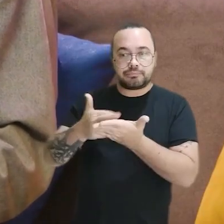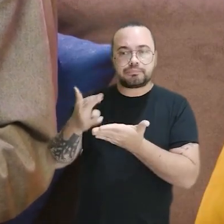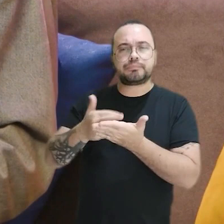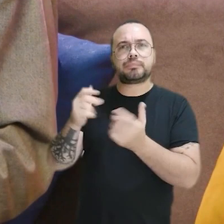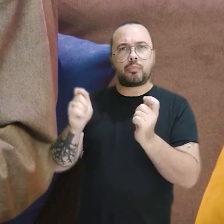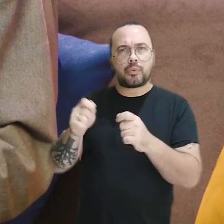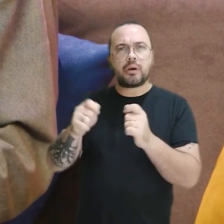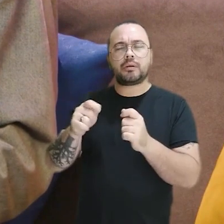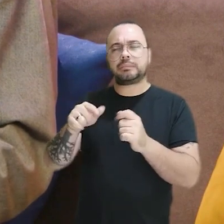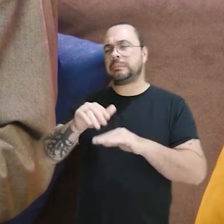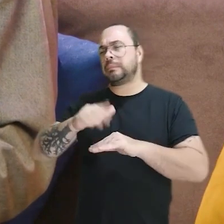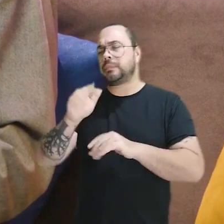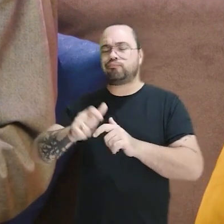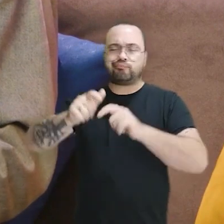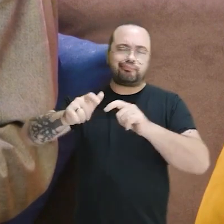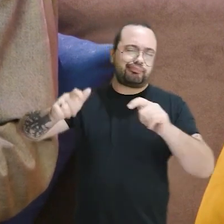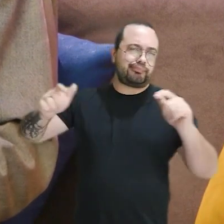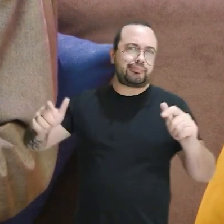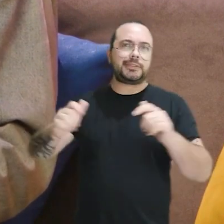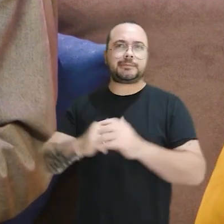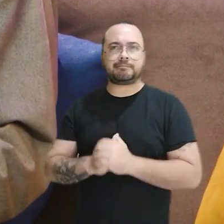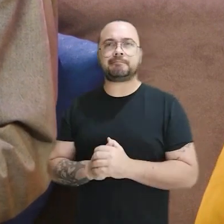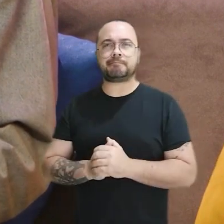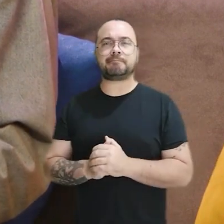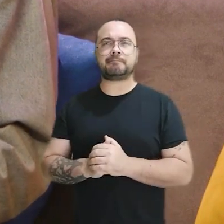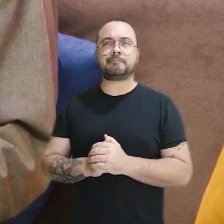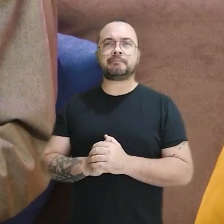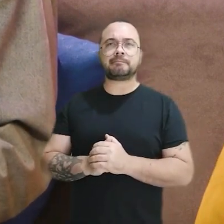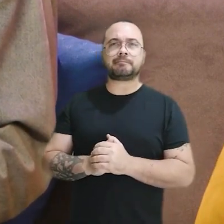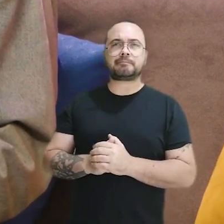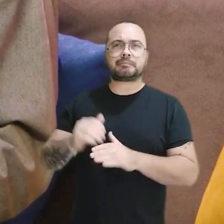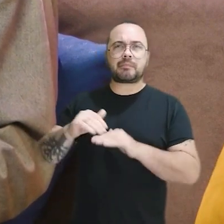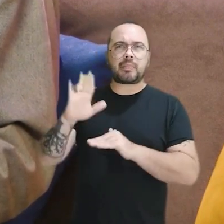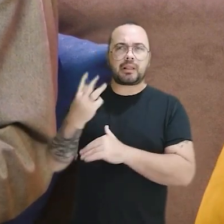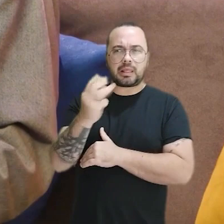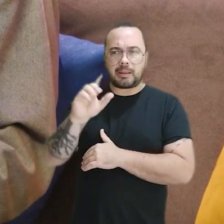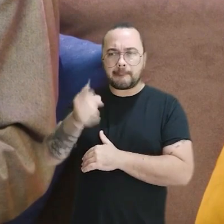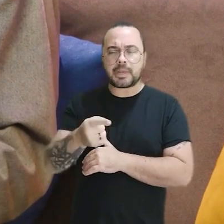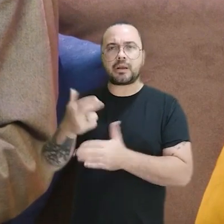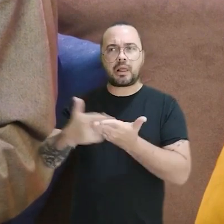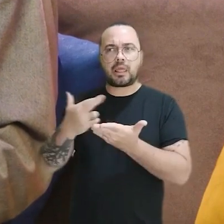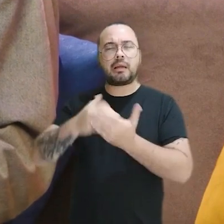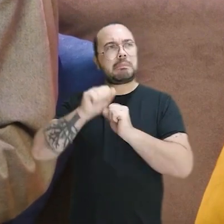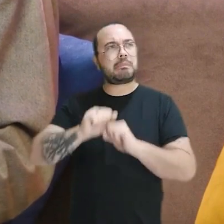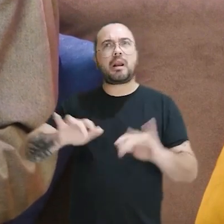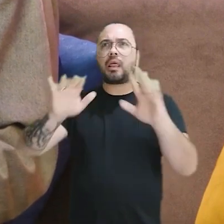pra ser uma coisa muito grande mesmo, sabe? E a gente já... São mais de 30 mil "Minhocazines" que estão espalhadas no Brasil, tem noção?